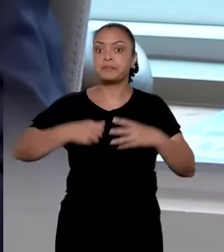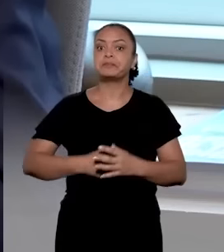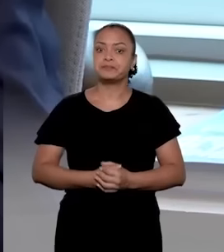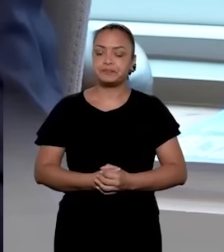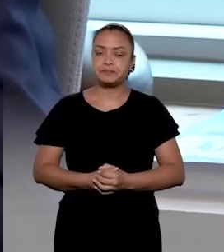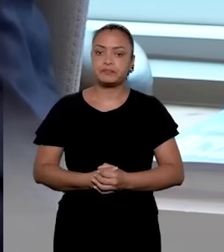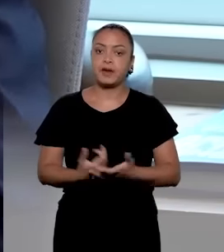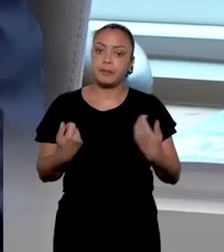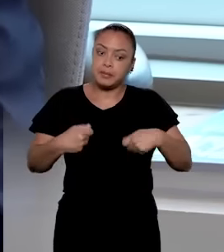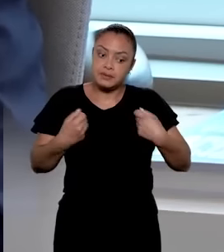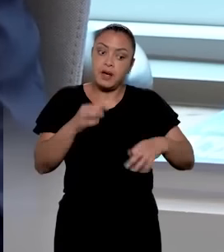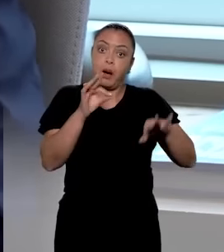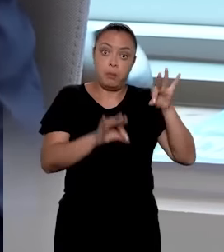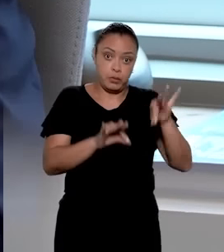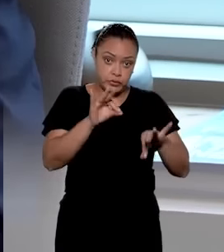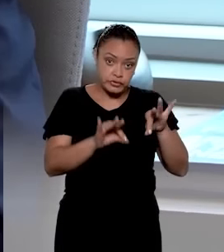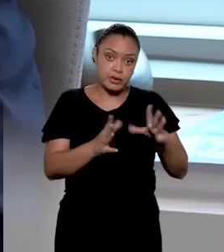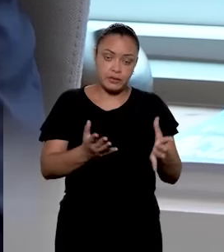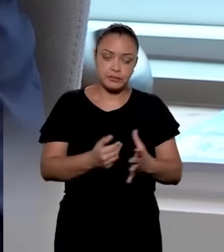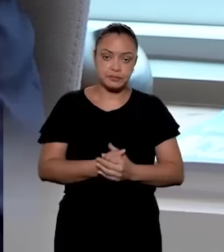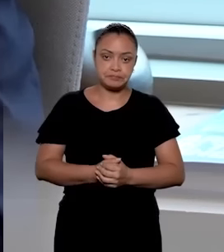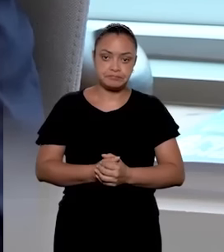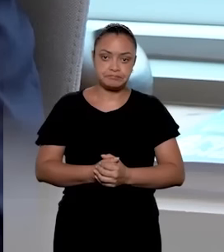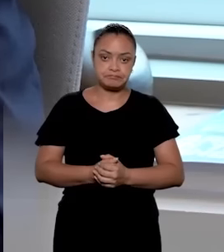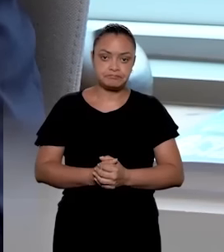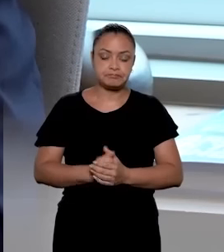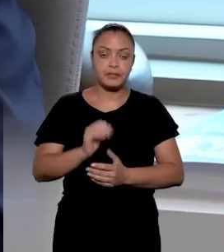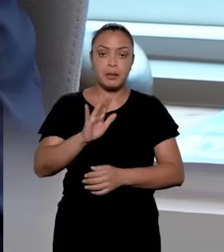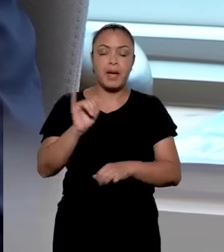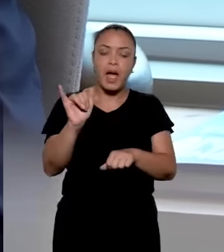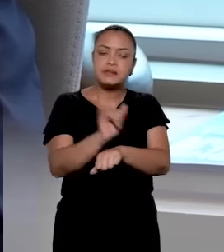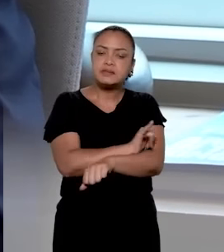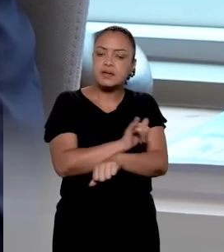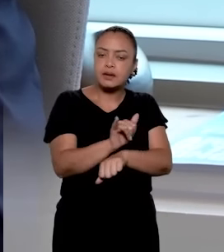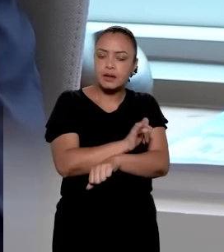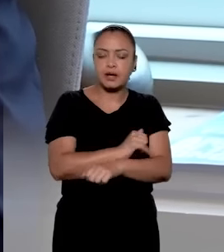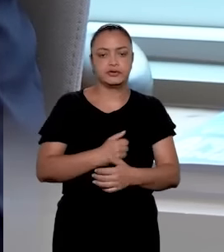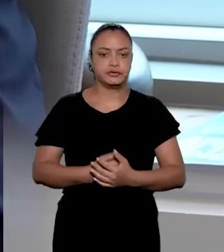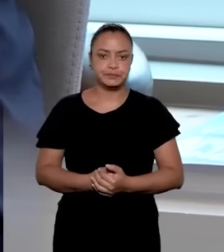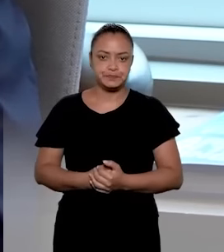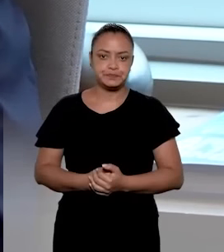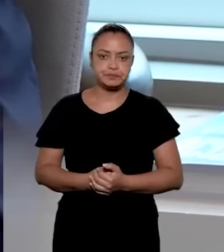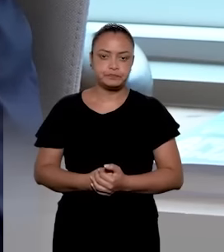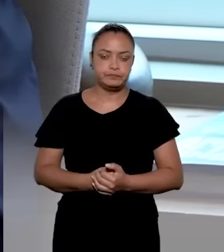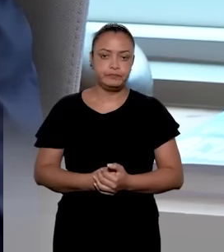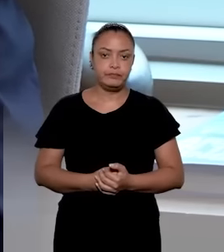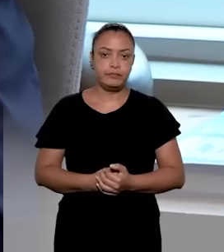desde que haja um programa e um projeto para isso. Agora, você falou em estratégia, não é?